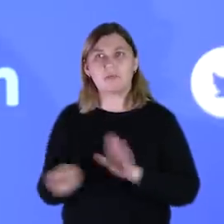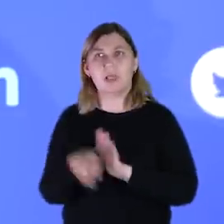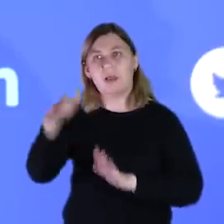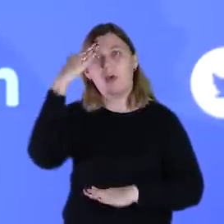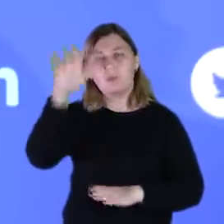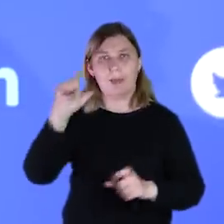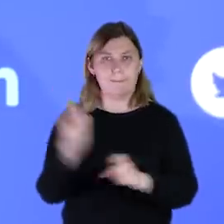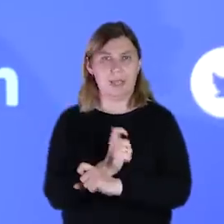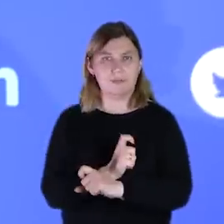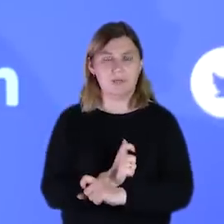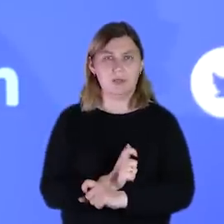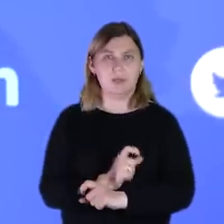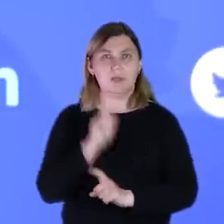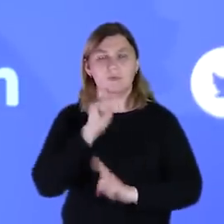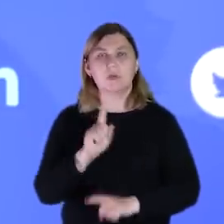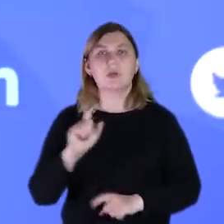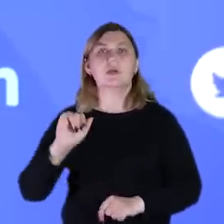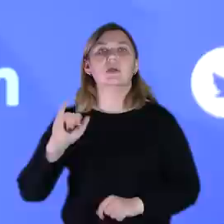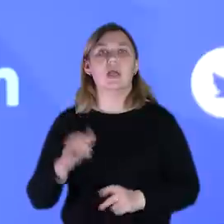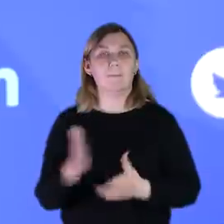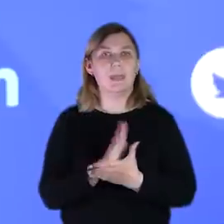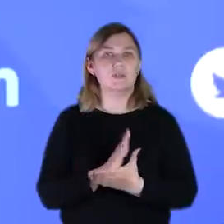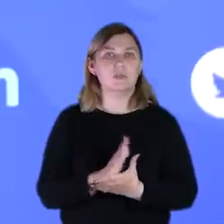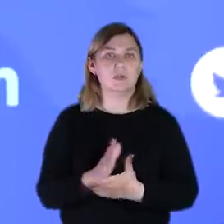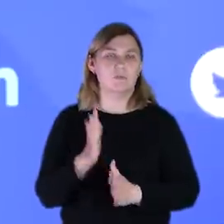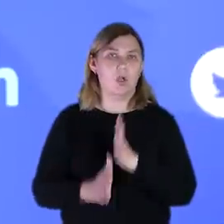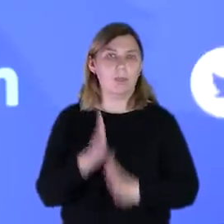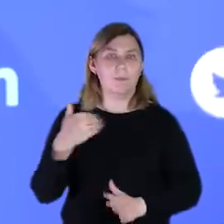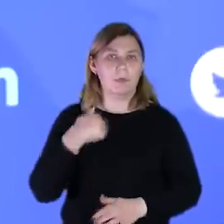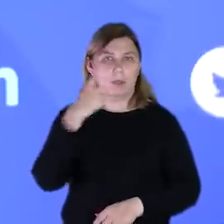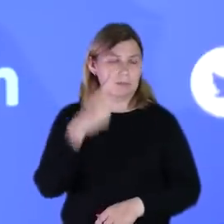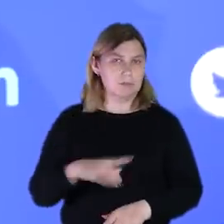obcego państwa, zwłaszcza takiego, jakim w okresie międzywojennym był Związek Sowiecki, prawda?